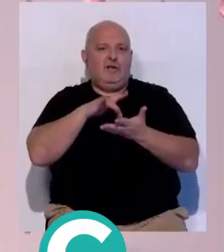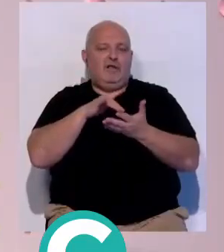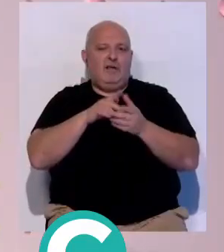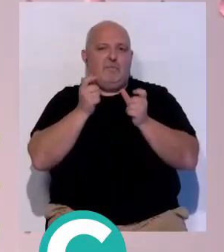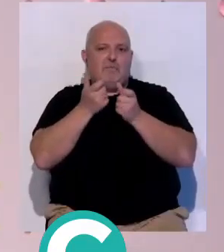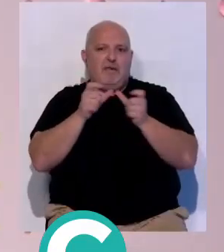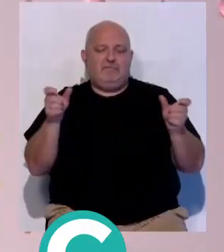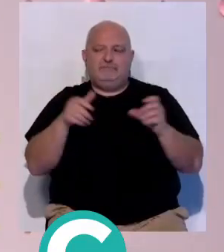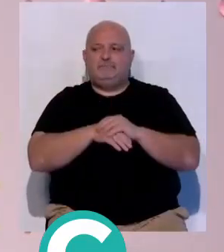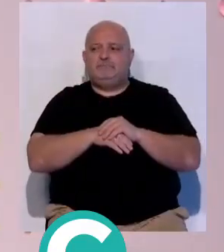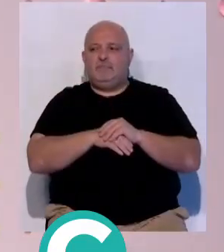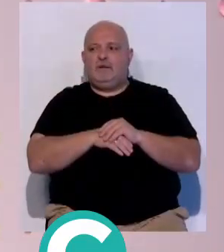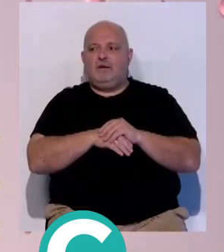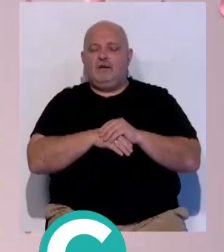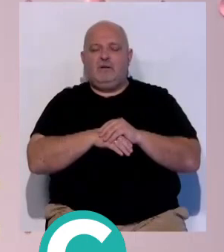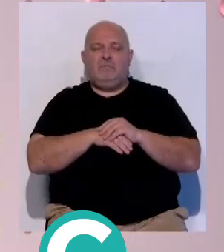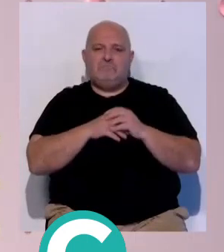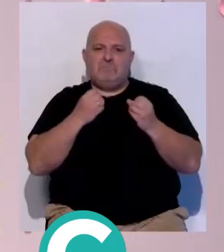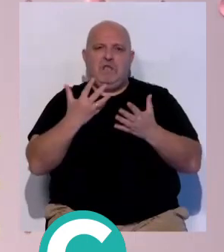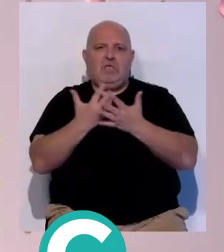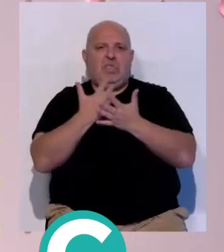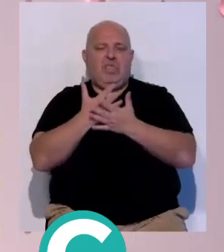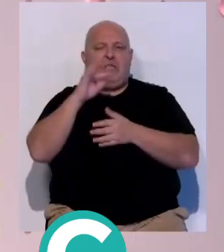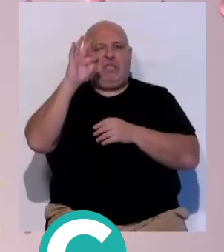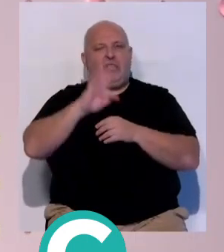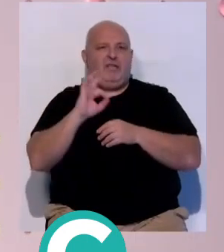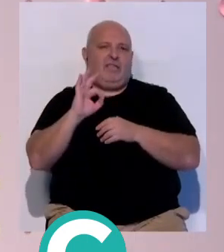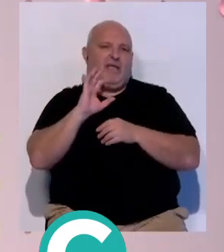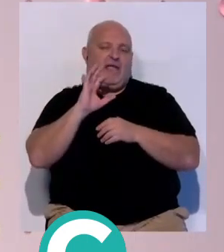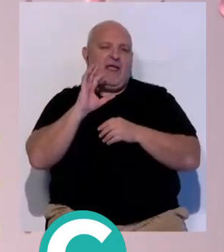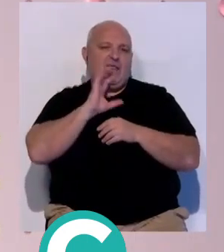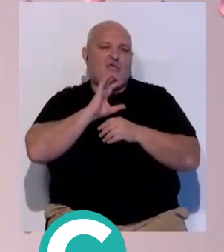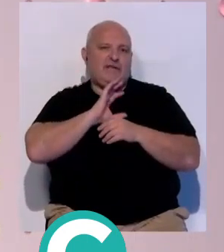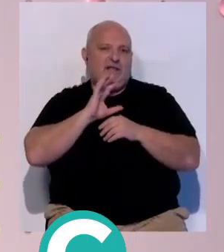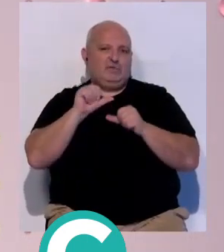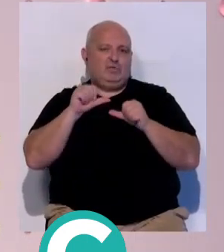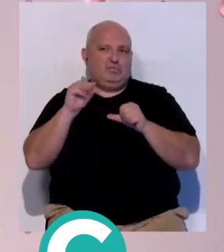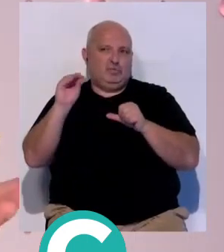terminologías pero se pasó bien con las anécdotas especialmente que venían contando y además el